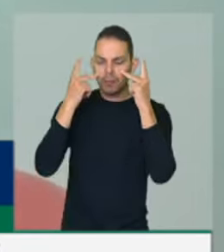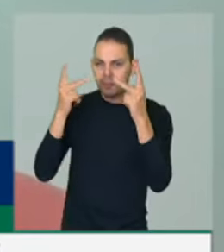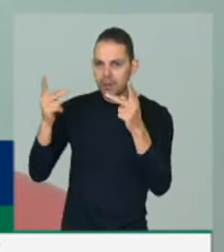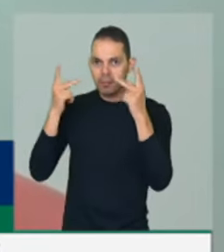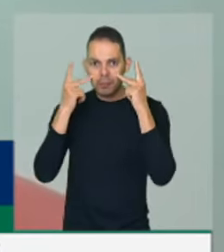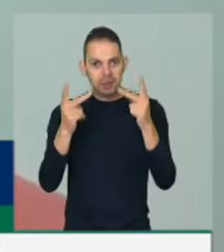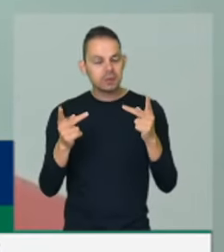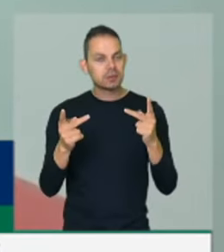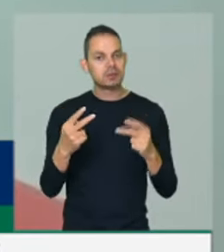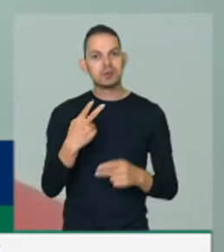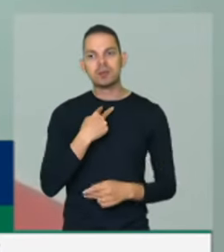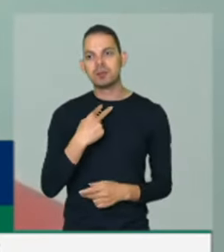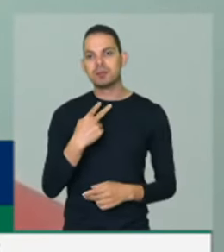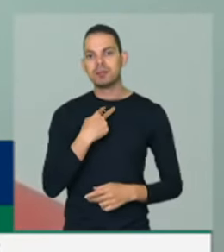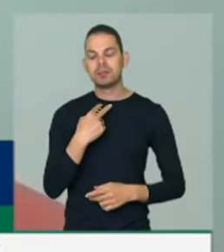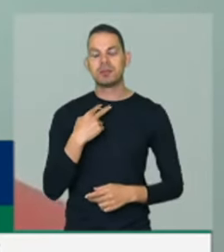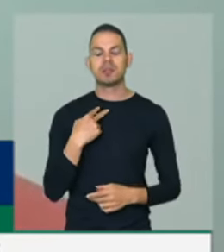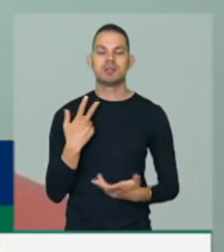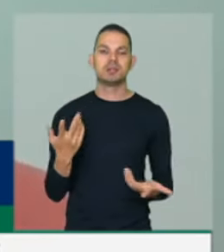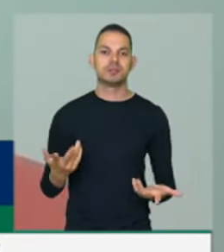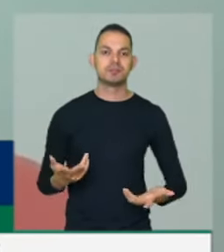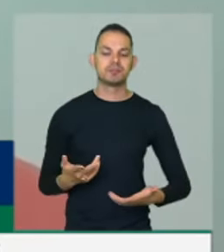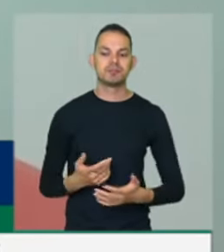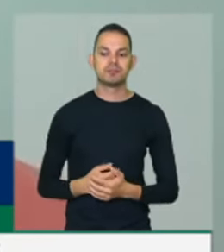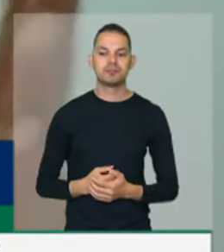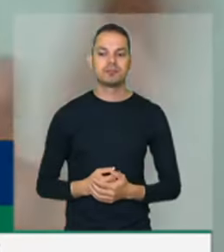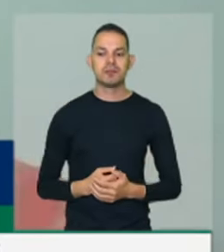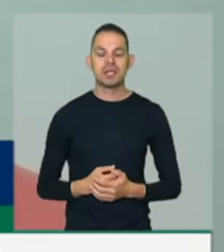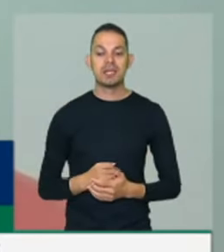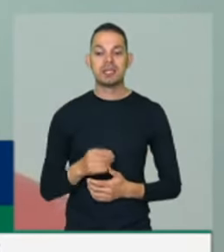ETES LEITOS. EU VOU LEMBRAR INCLUSIVE, ATUALIZAR O VALOR DA DIÁRIA DE UTI ERA 800